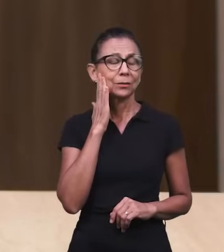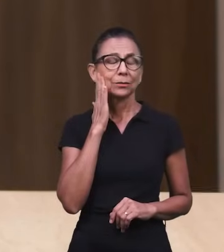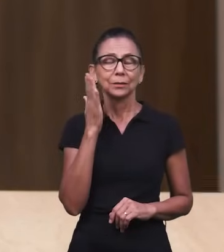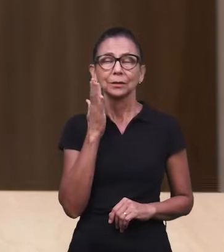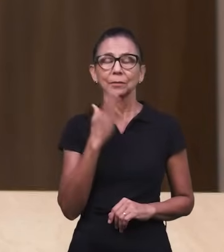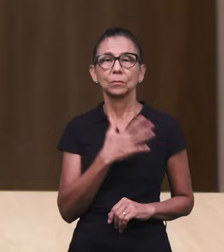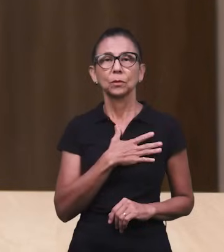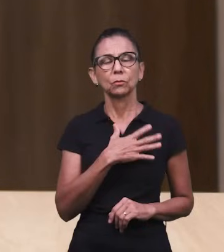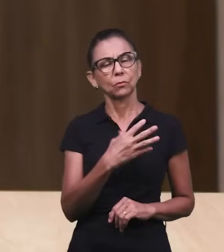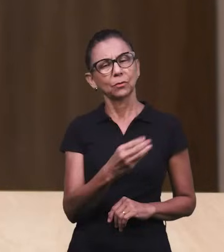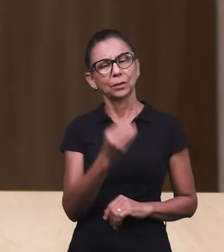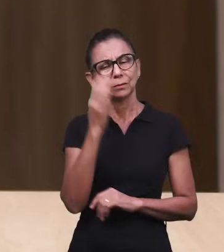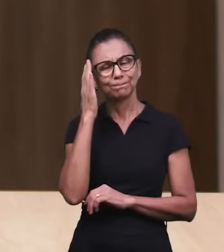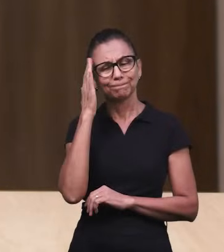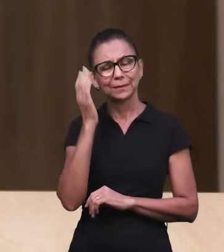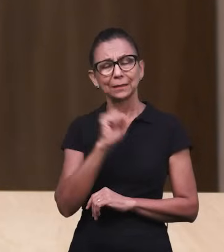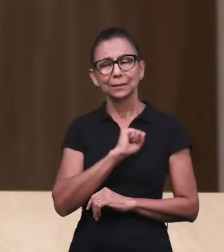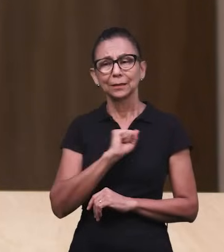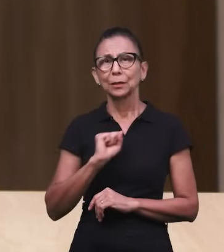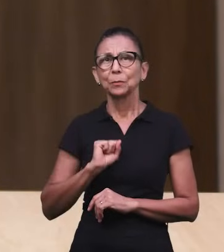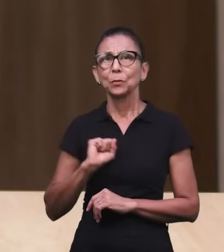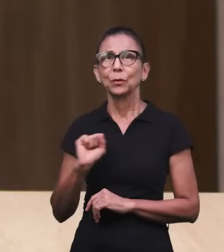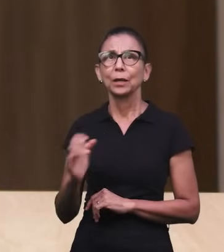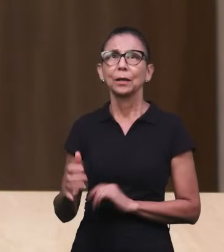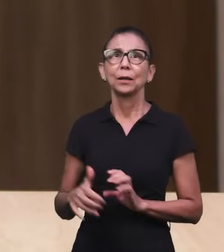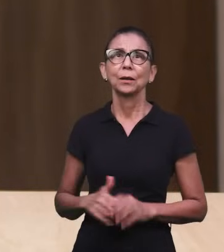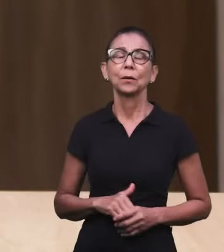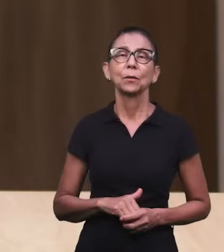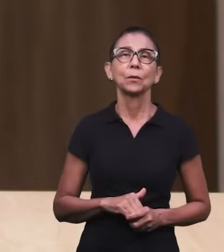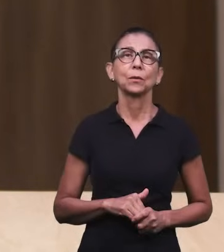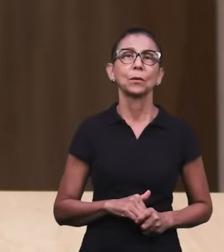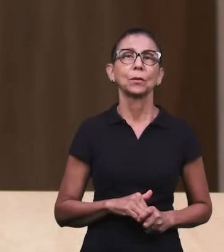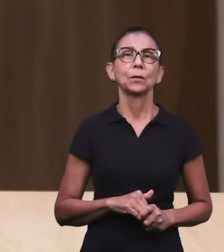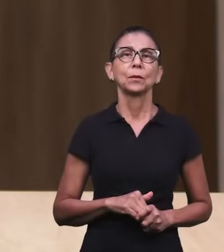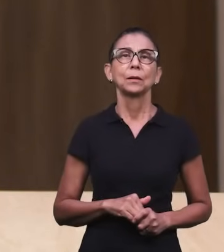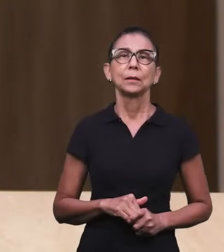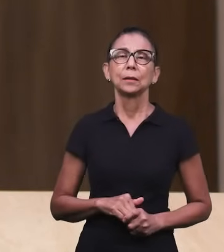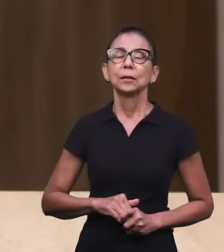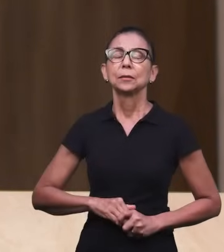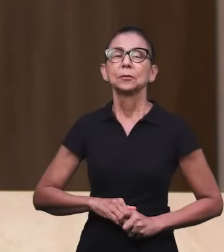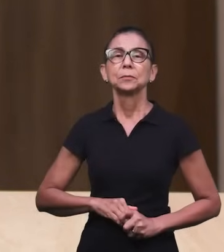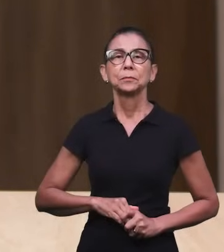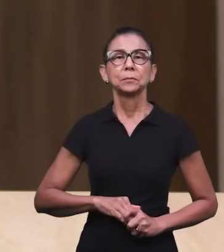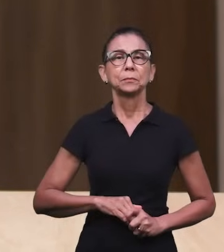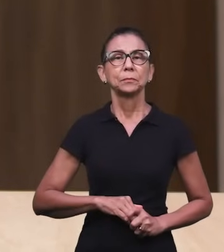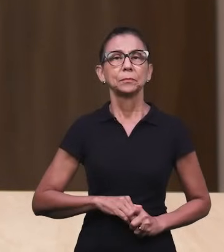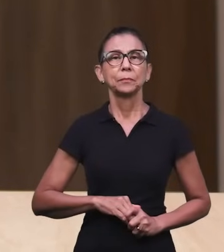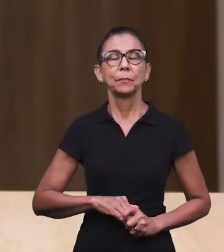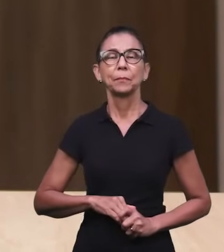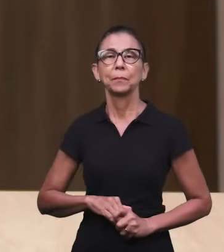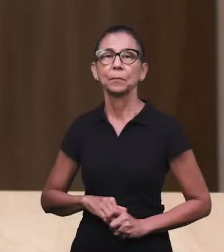tá ali ele tem uma estrutura que foi dada pelo Senhor o que que acontece na rebelião eles estavam